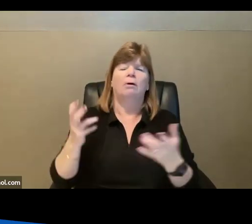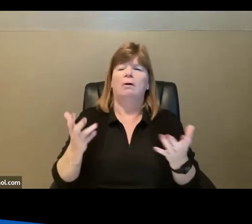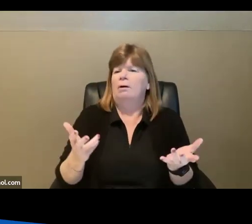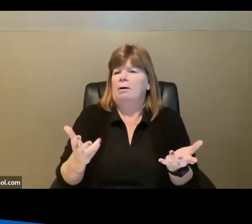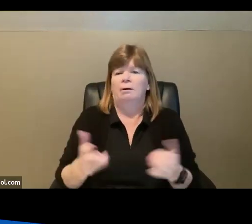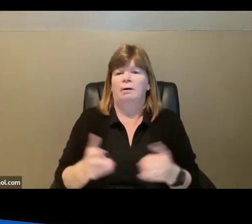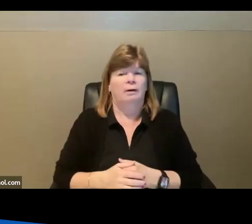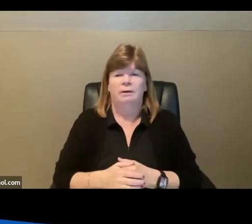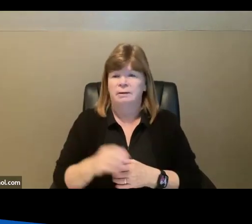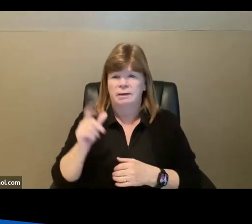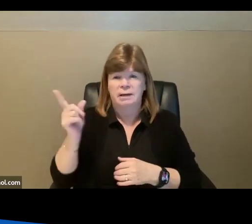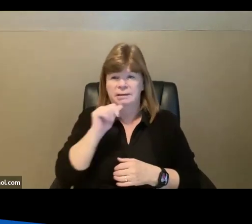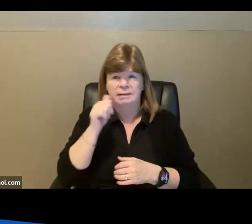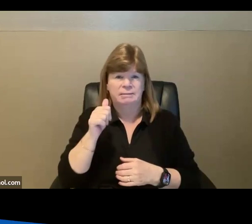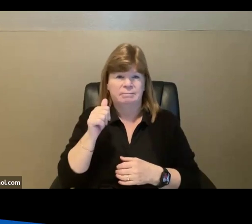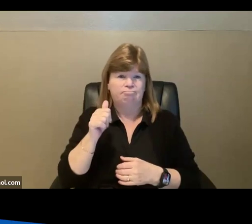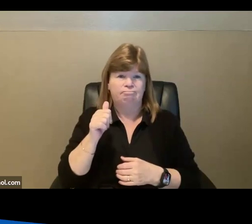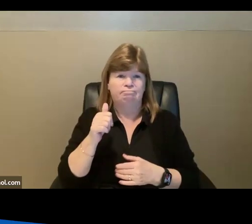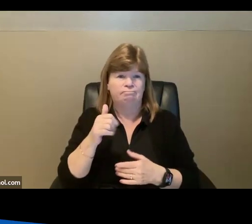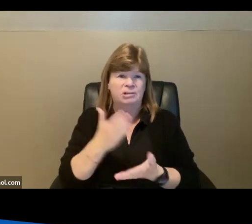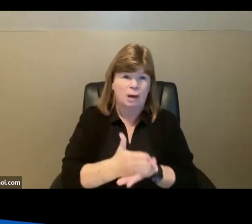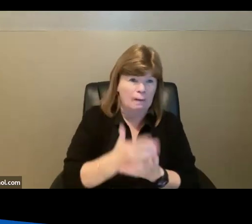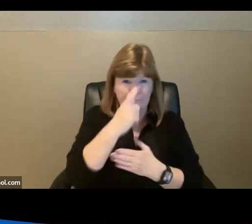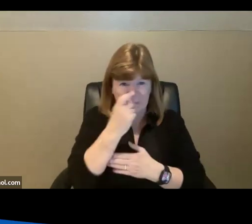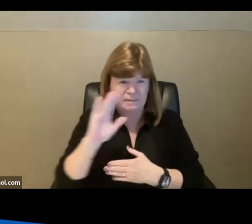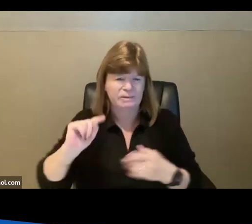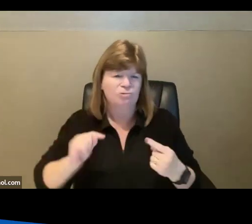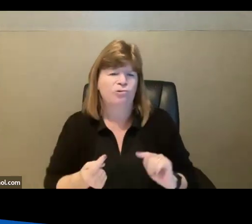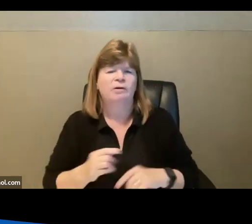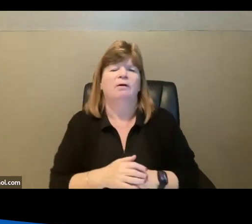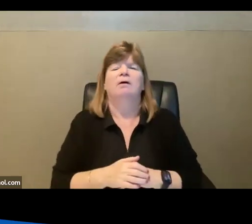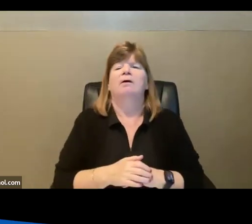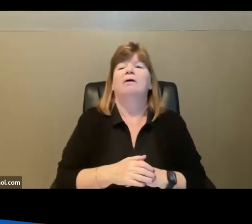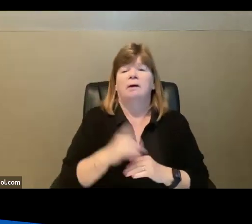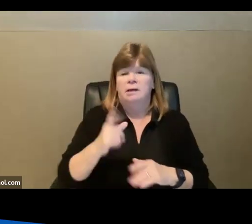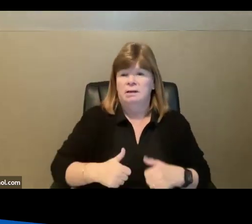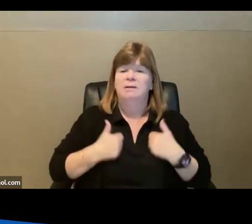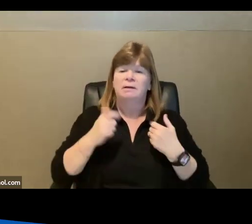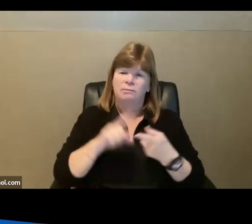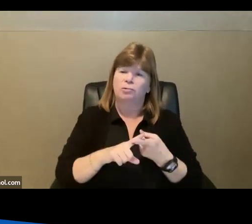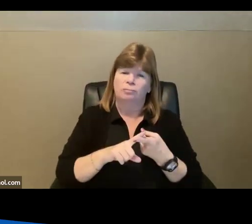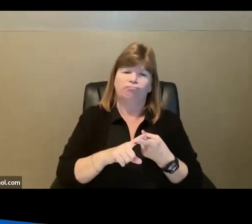no frenó al hombre en absoluto. Vivió hasta una buena y madura edad.